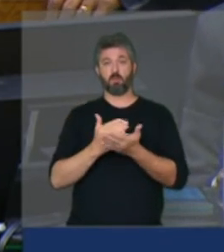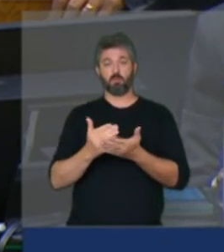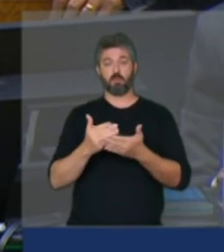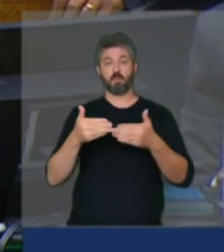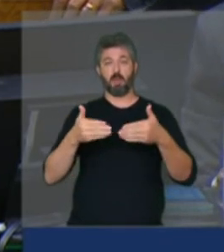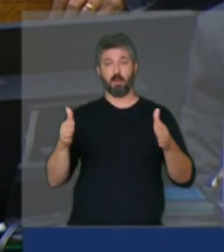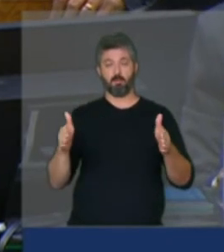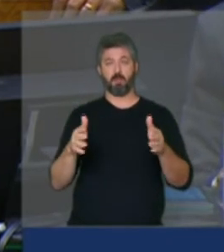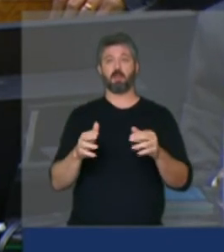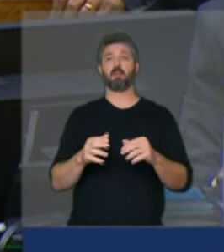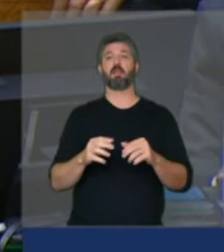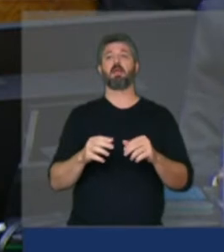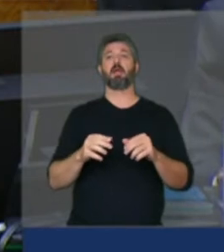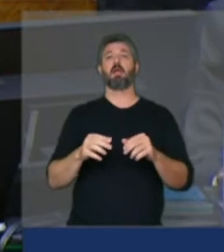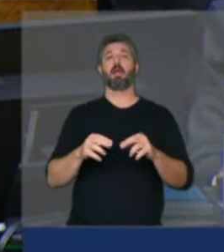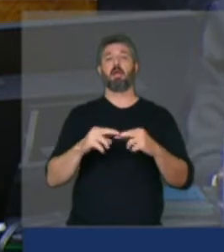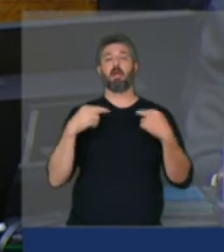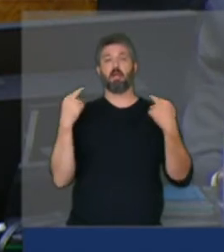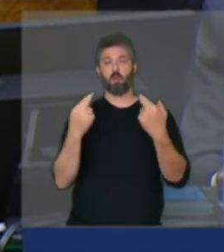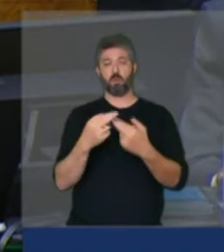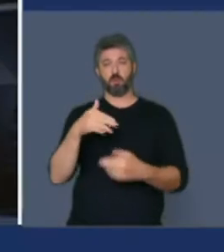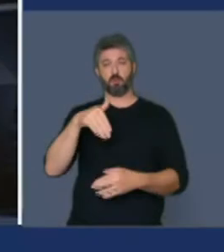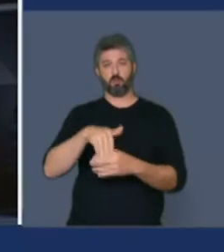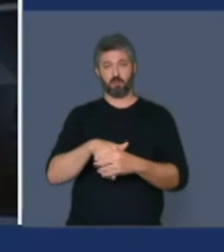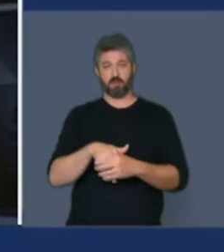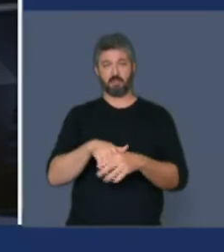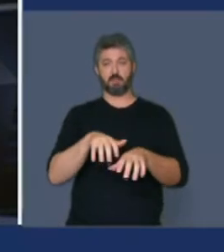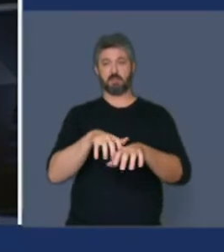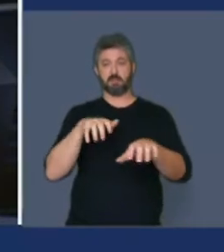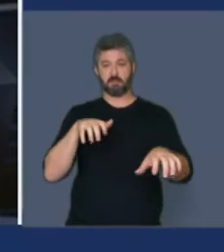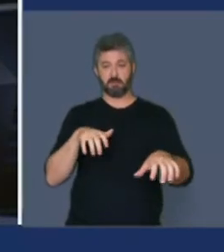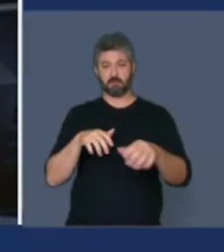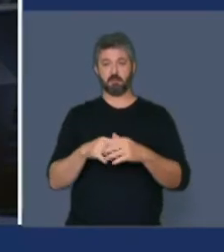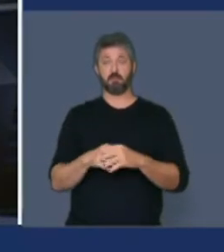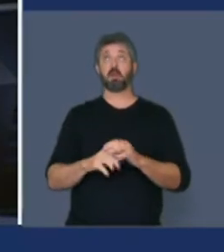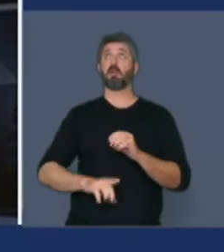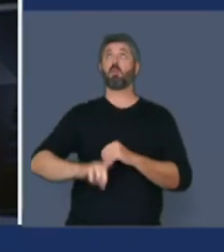SESSÃO DELIBERATIVA REMOTA. SOB A PROTEÇÃO DE DEUS E EM